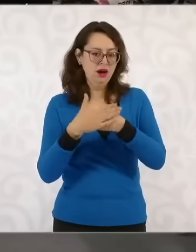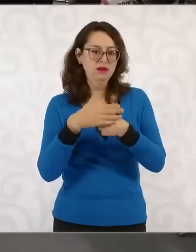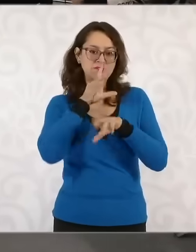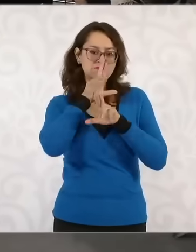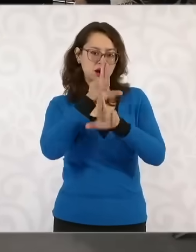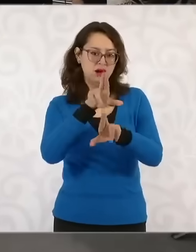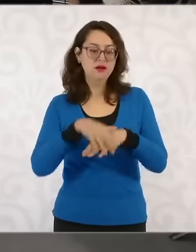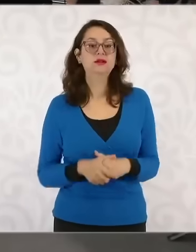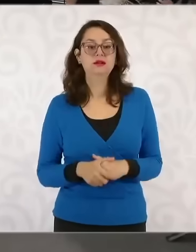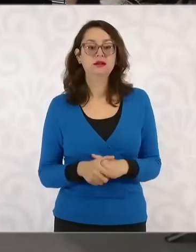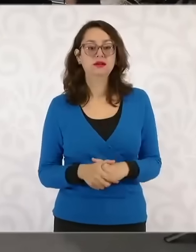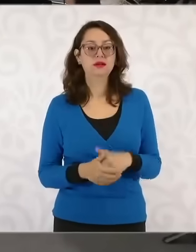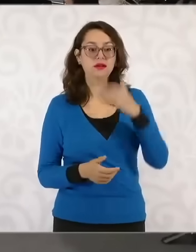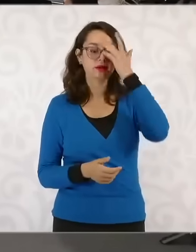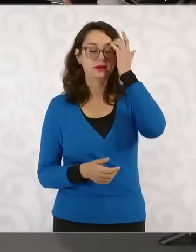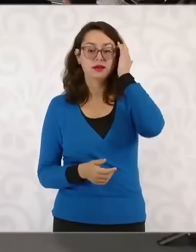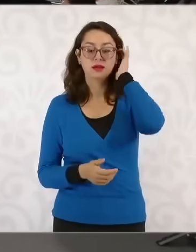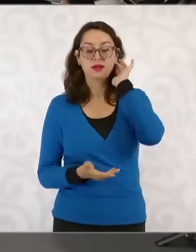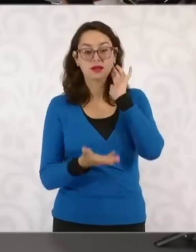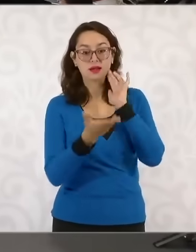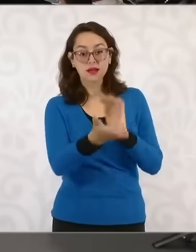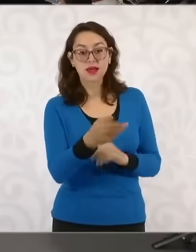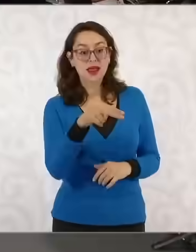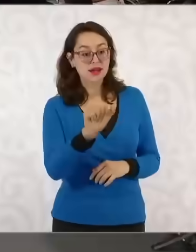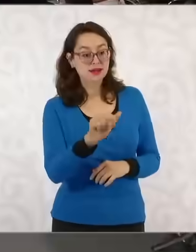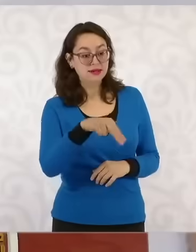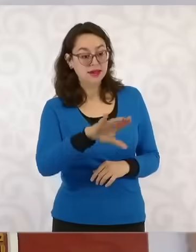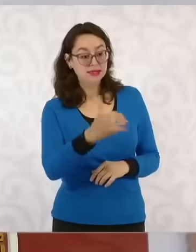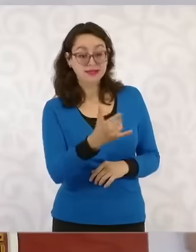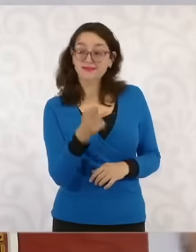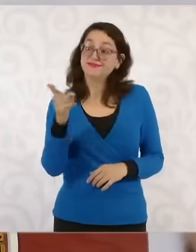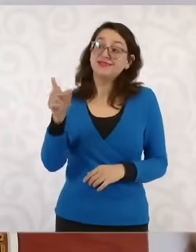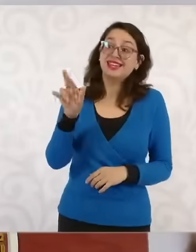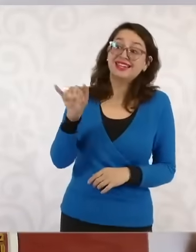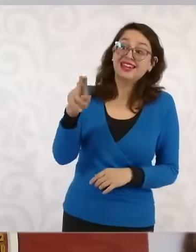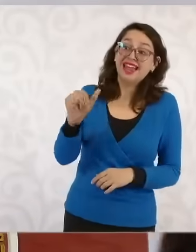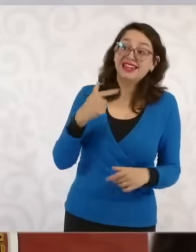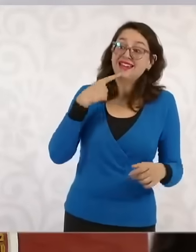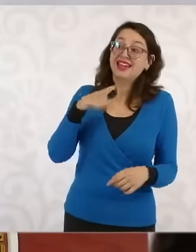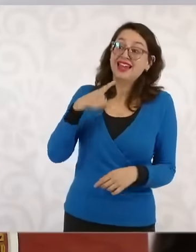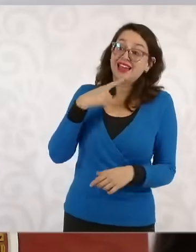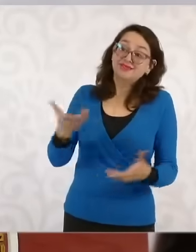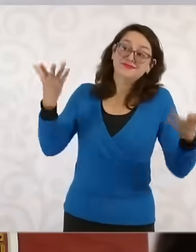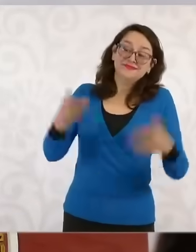Vamos, Nancy. Se va a quejar Reina, pero bueno. Gracias, presidenta. Buenos días, Nancy Flores